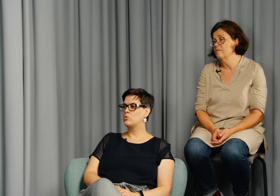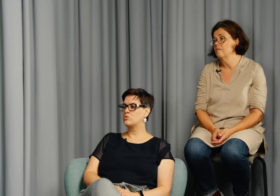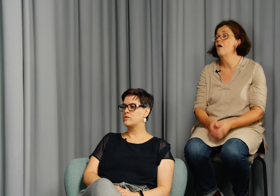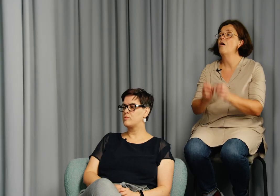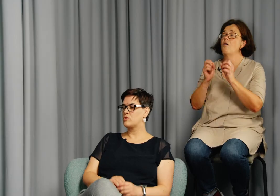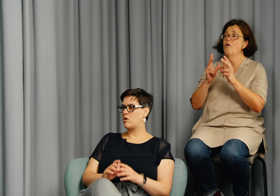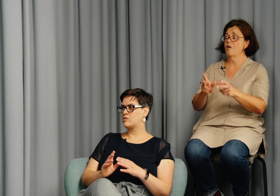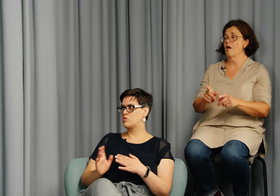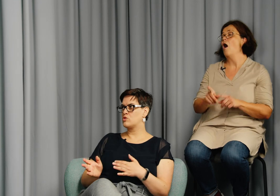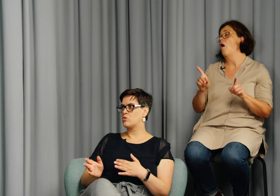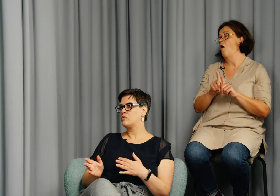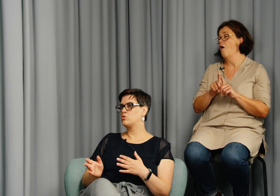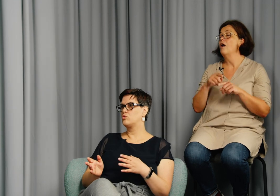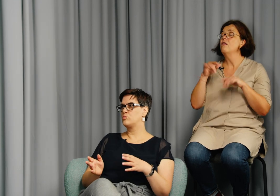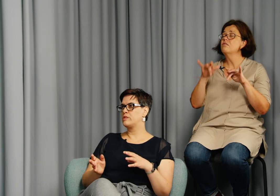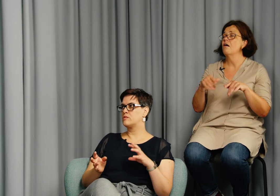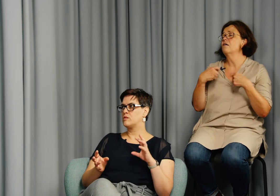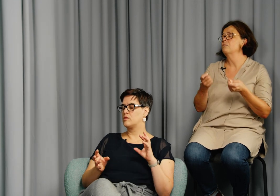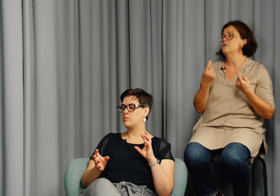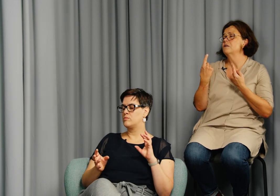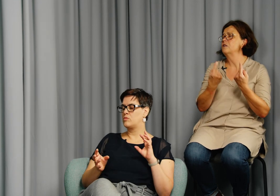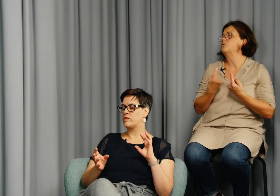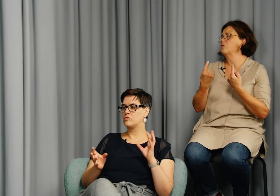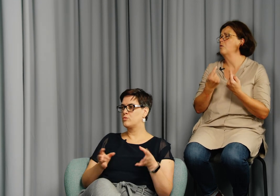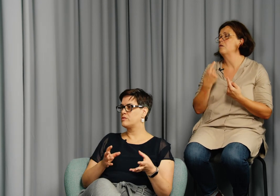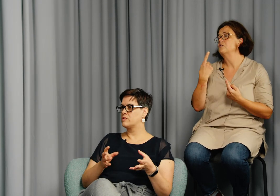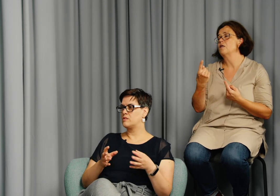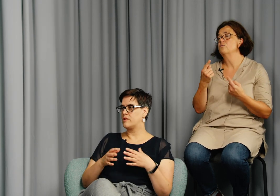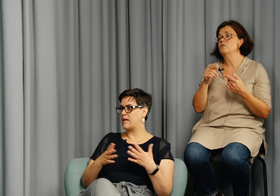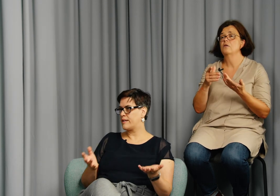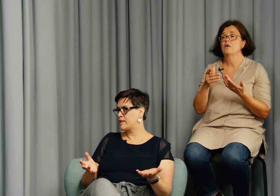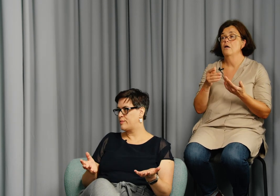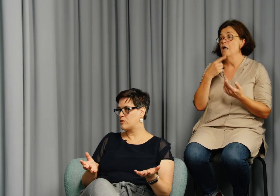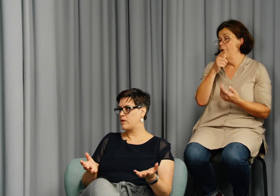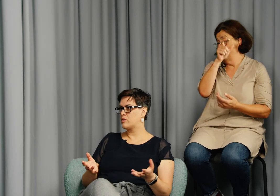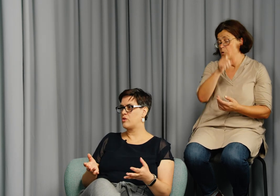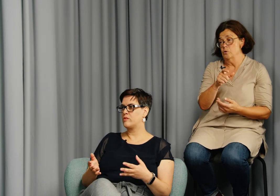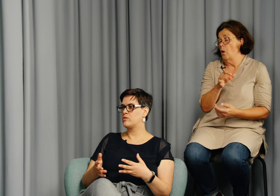Und gibt es auch Situationen, wo du mit Leuten kommunizierst, die halt gar keine Gebärdensprache können,